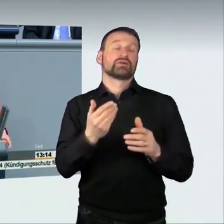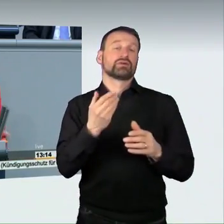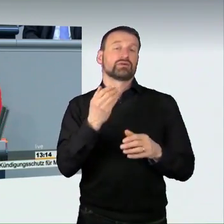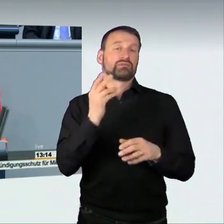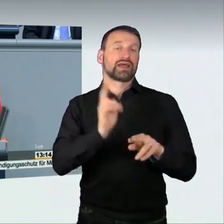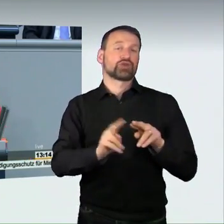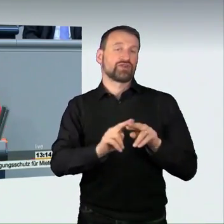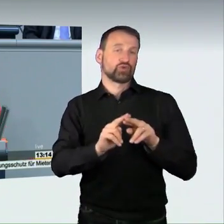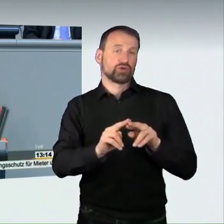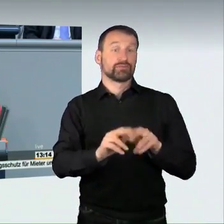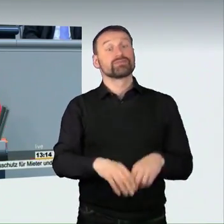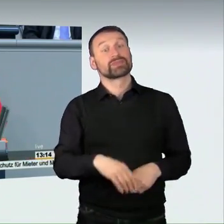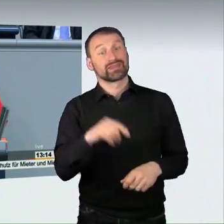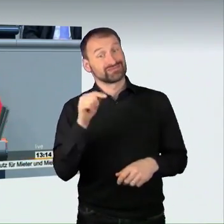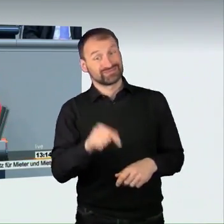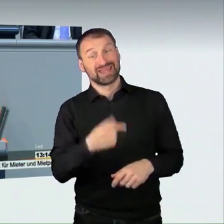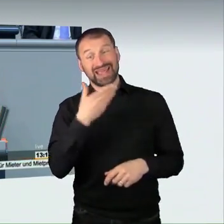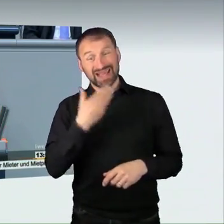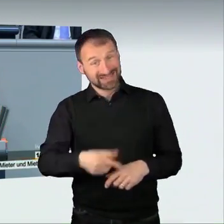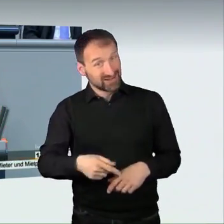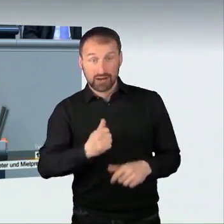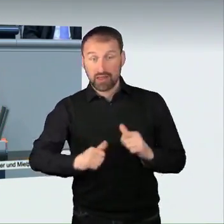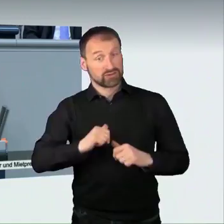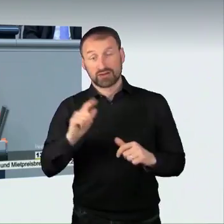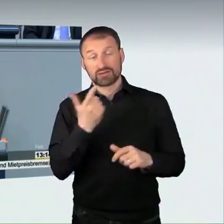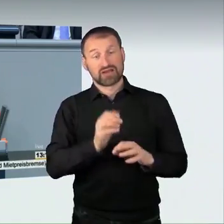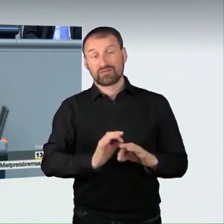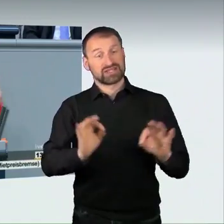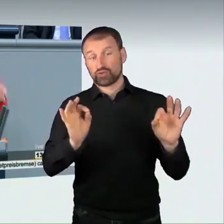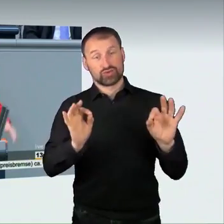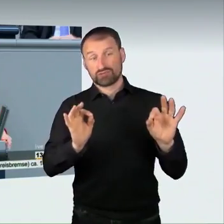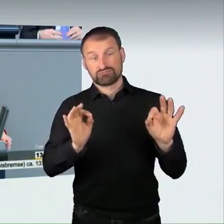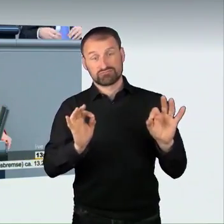Es bleibt, wie unter CDU und FDP, bei einem Kündigungsschutz von fünf Jahren.